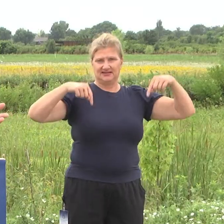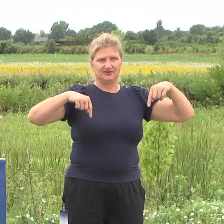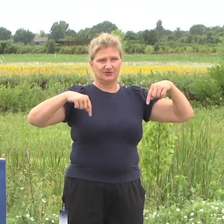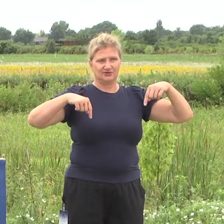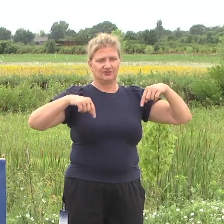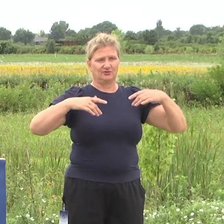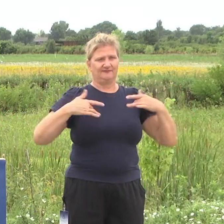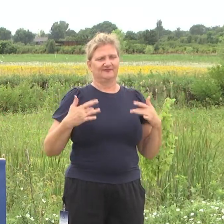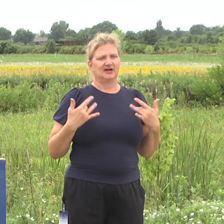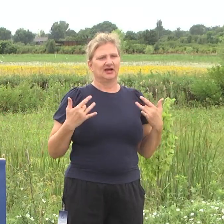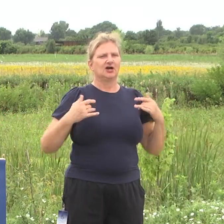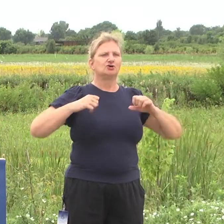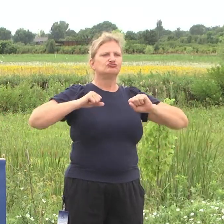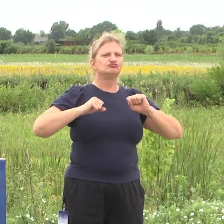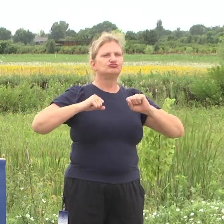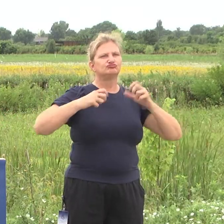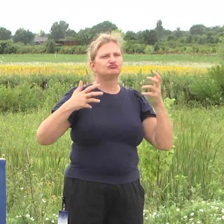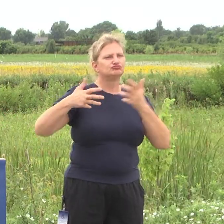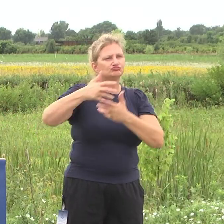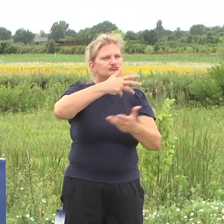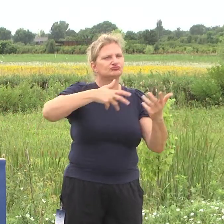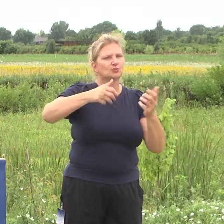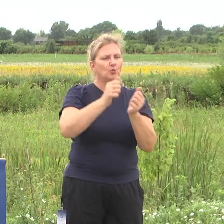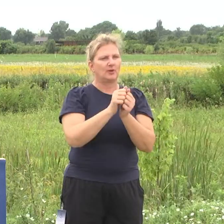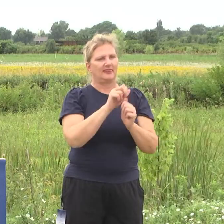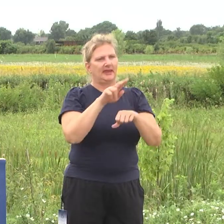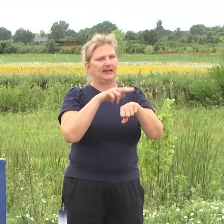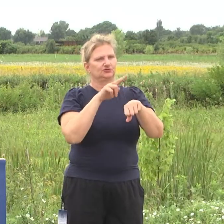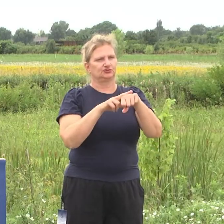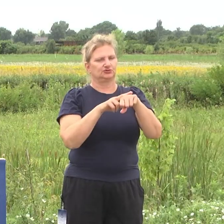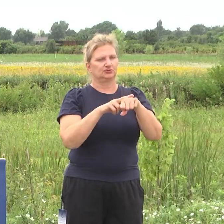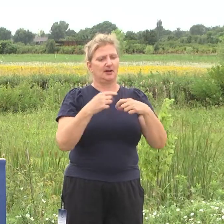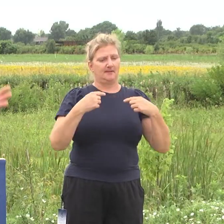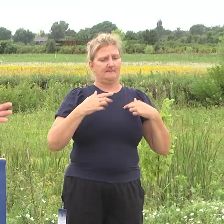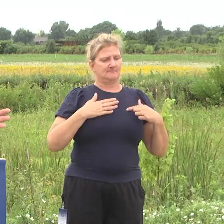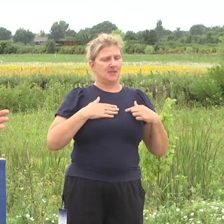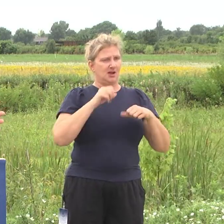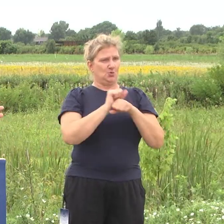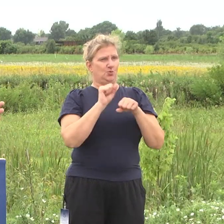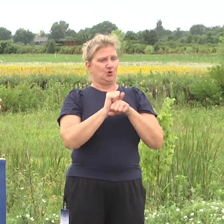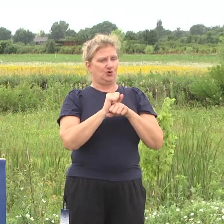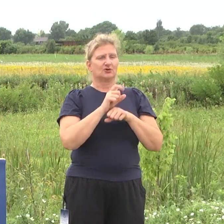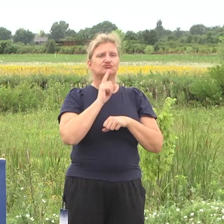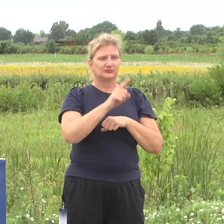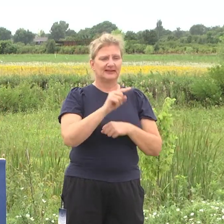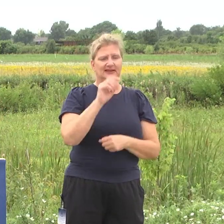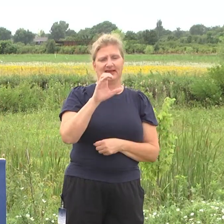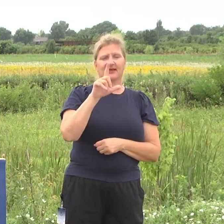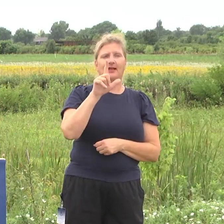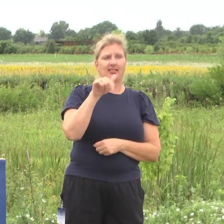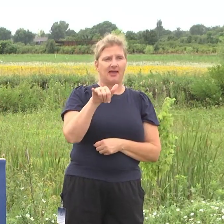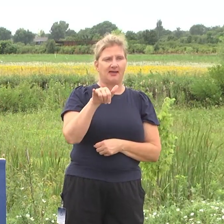naturaleza. Trabajo principalmente con cerámica, y a la arcilla le encanta vivir en contacto con la naturaleza, así que esta fue una